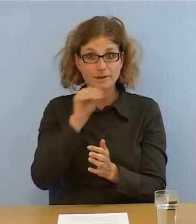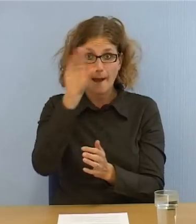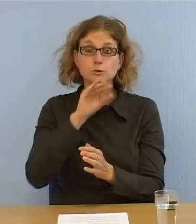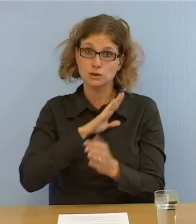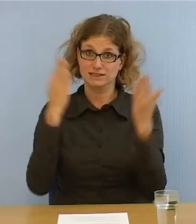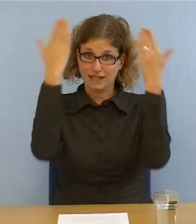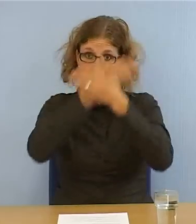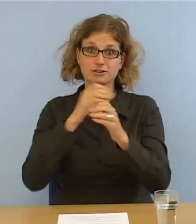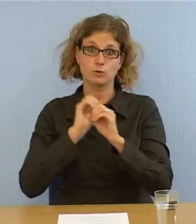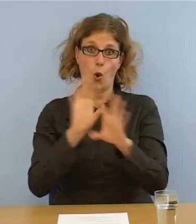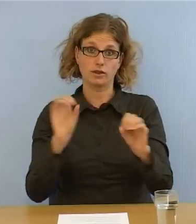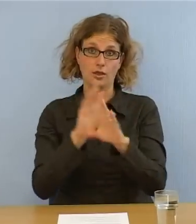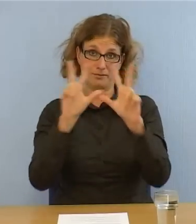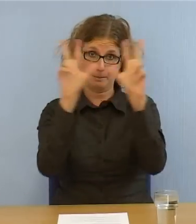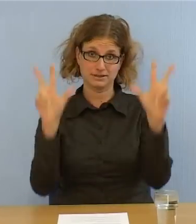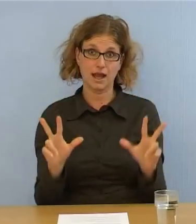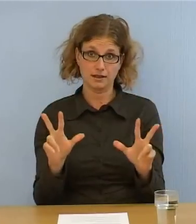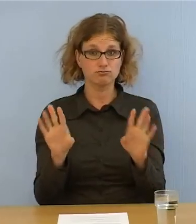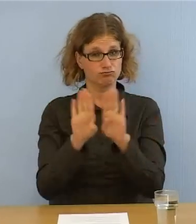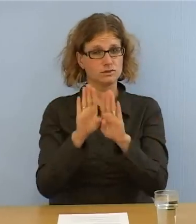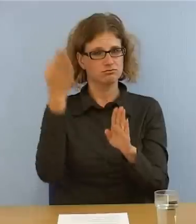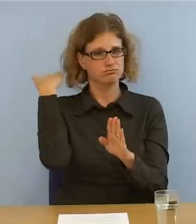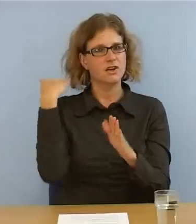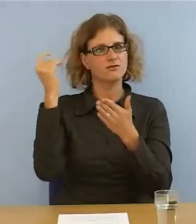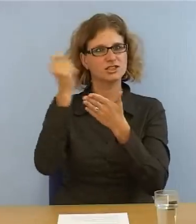De opnamen zullen telkens 's avonds op de website te zien zijn,